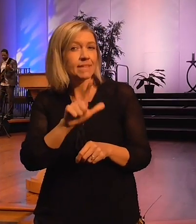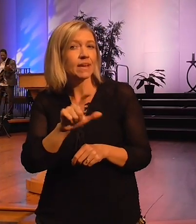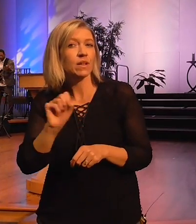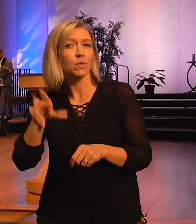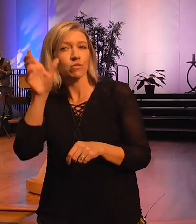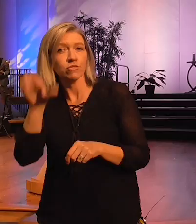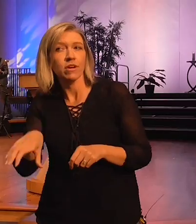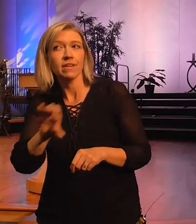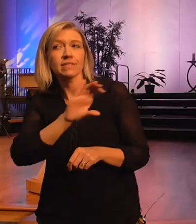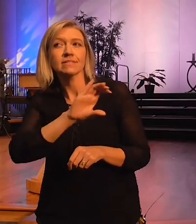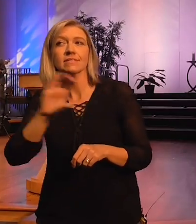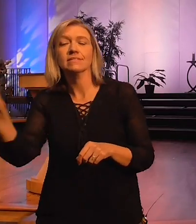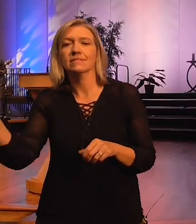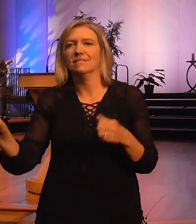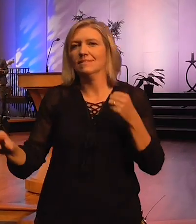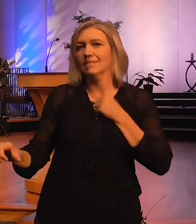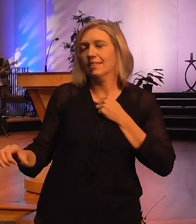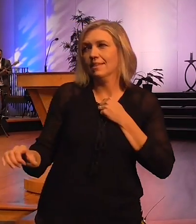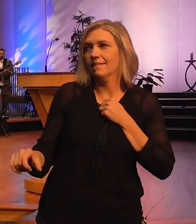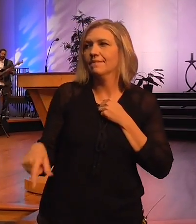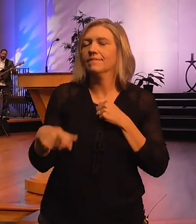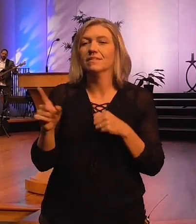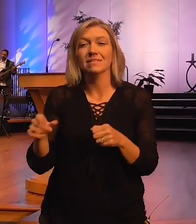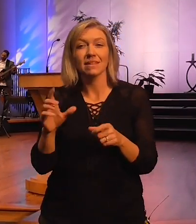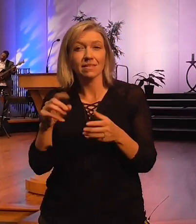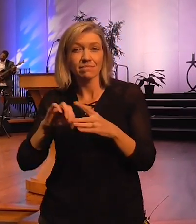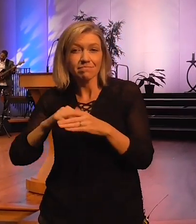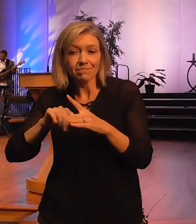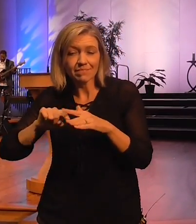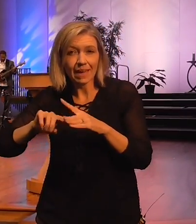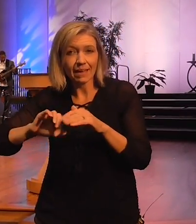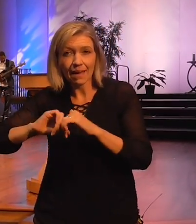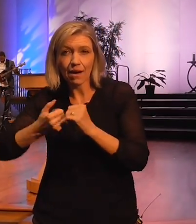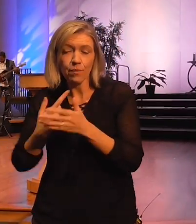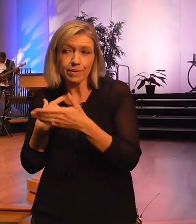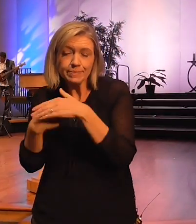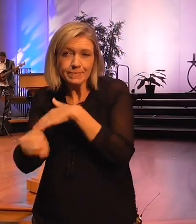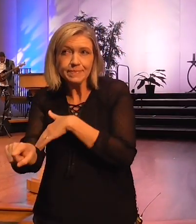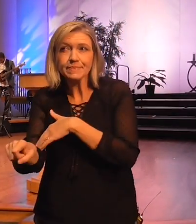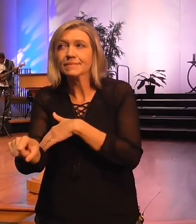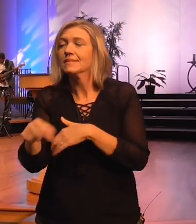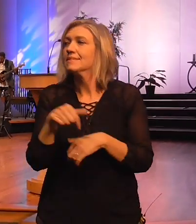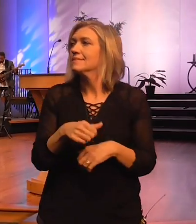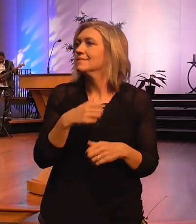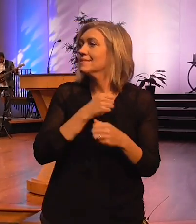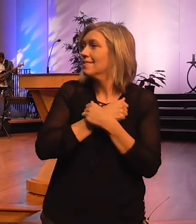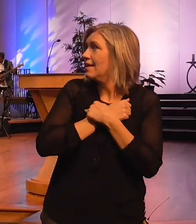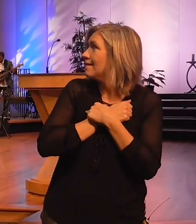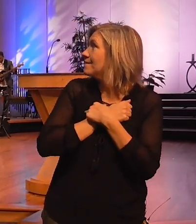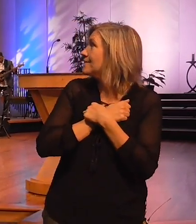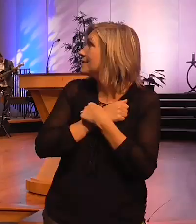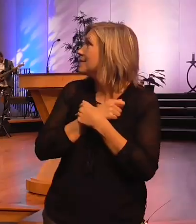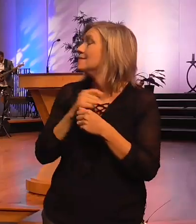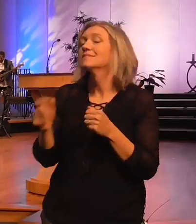es el poeta [Música] es la cara que se lanza más de miles